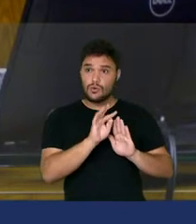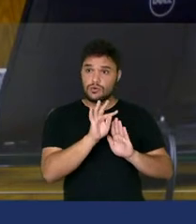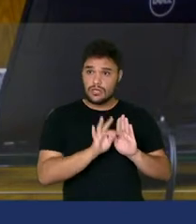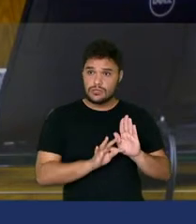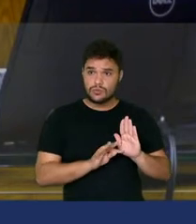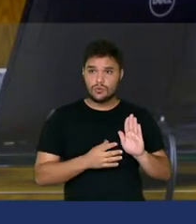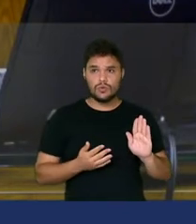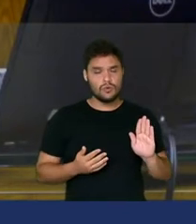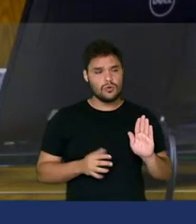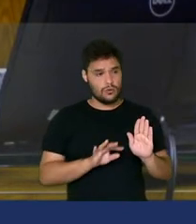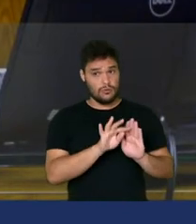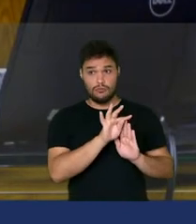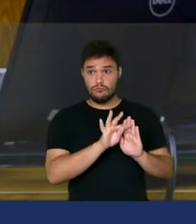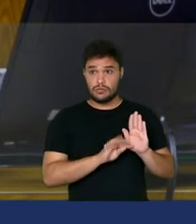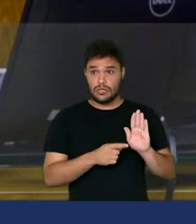MUITO OBRIGADO. -- [PRESIDENTE]: TIVE O